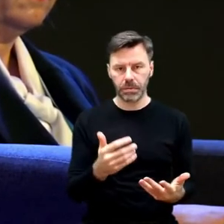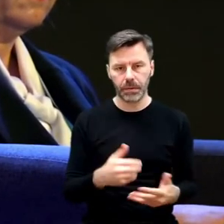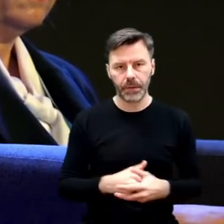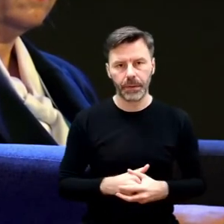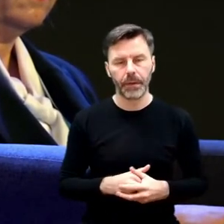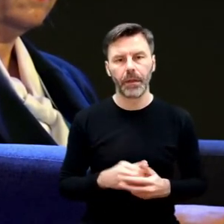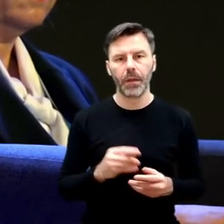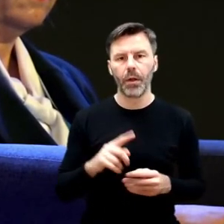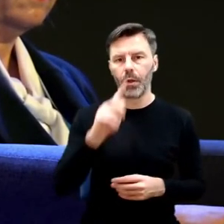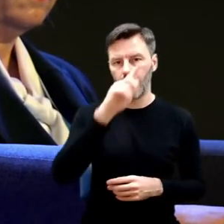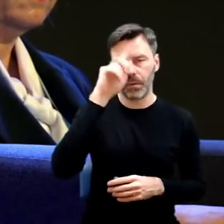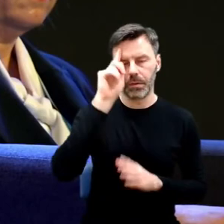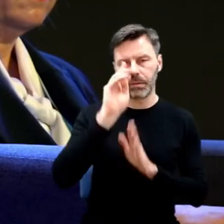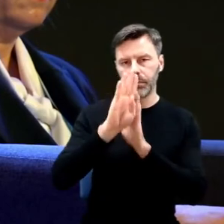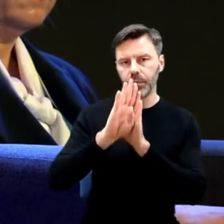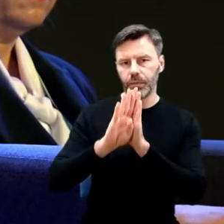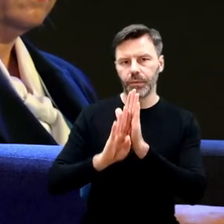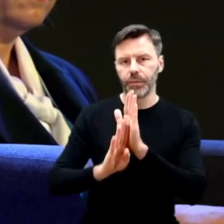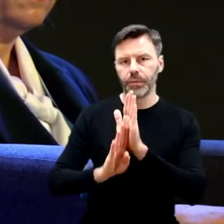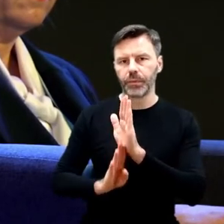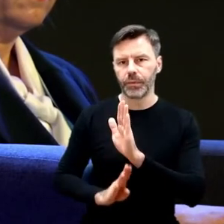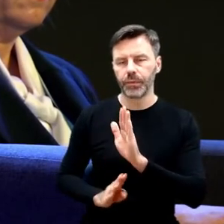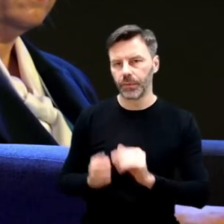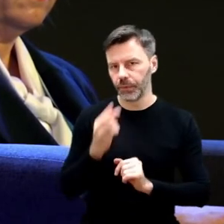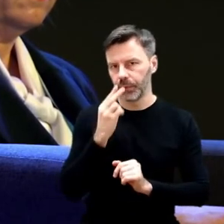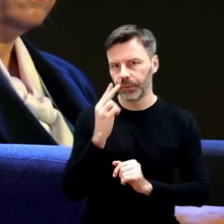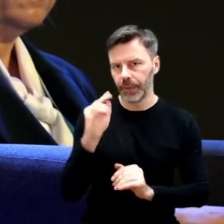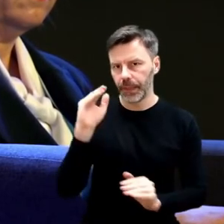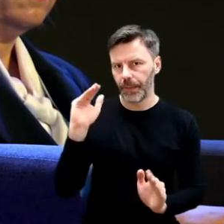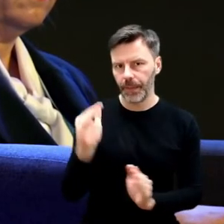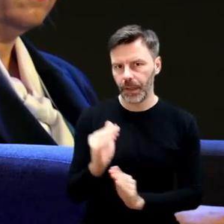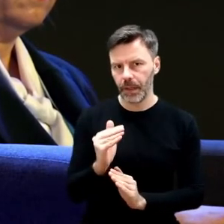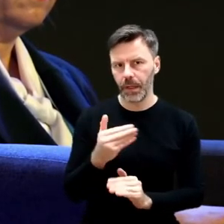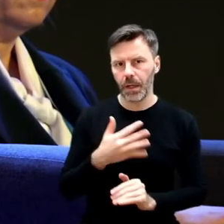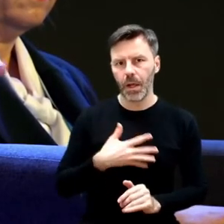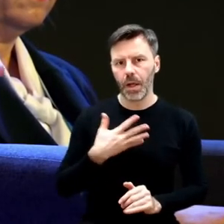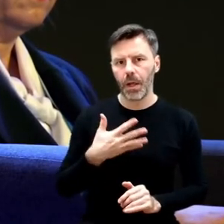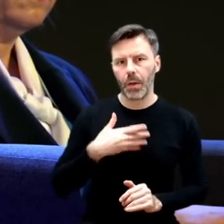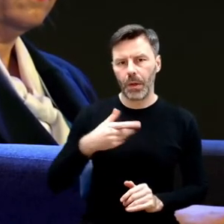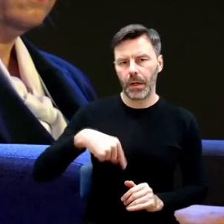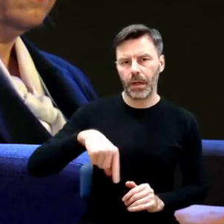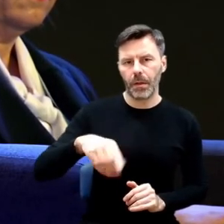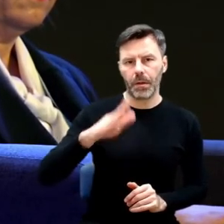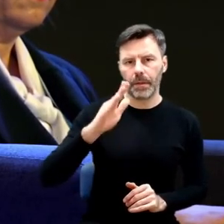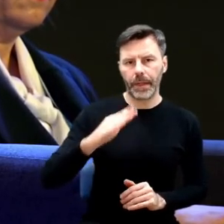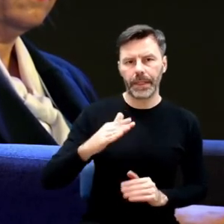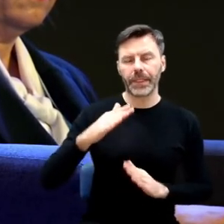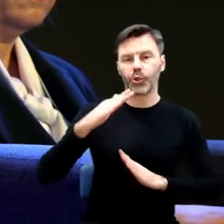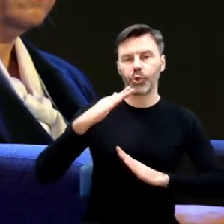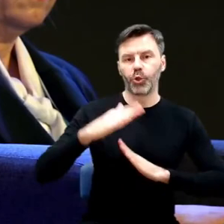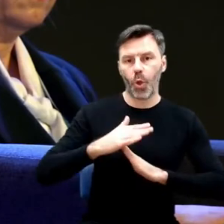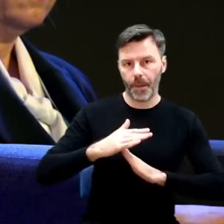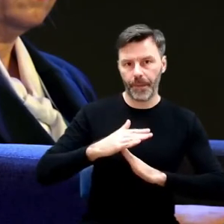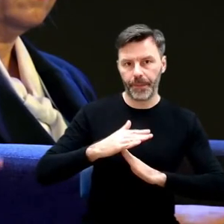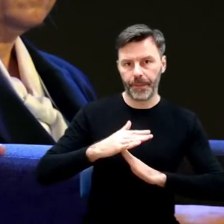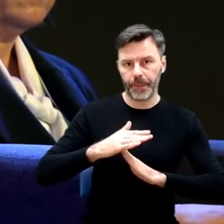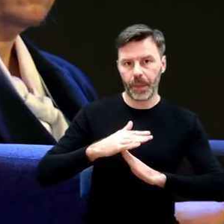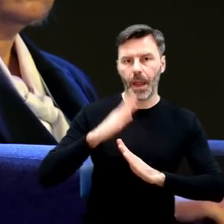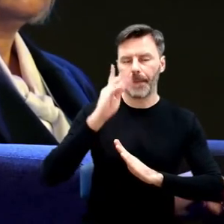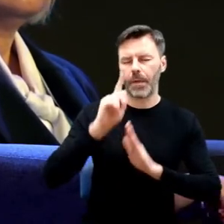ale moja intuicja mi podpowiada, że to już niedługo powinno nastąpić zatrzymanie przynajmniej tego trendu, bo później pójdziemy w górę. Dlaczego?